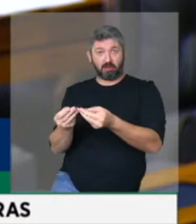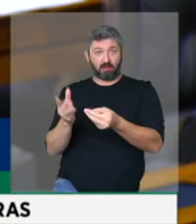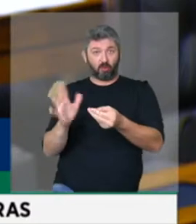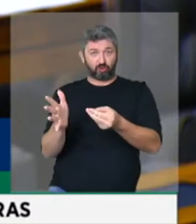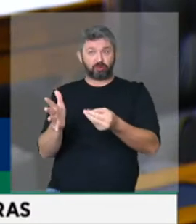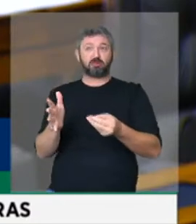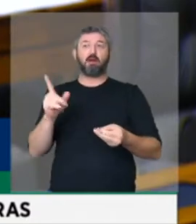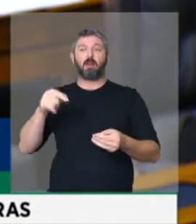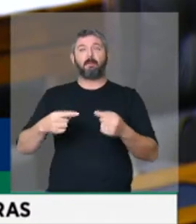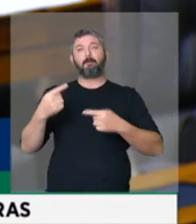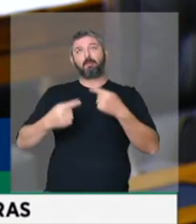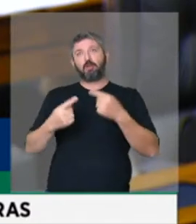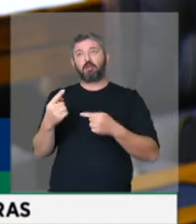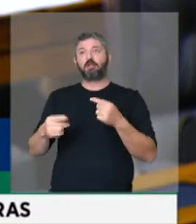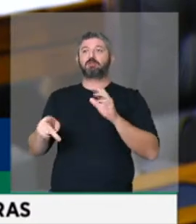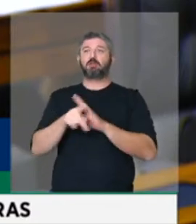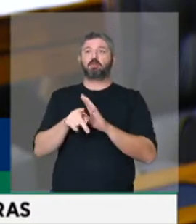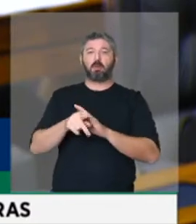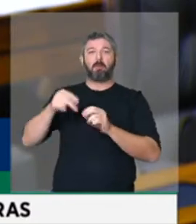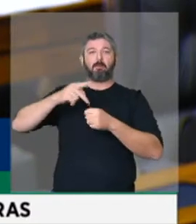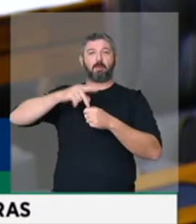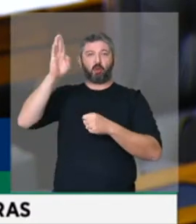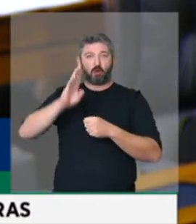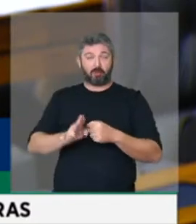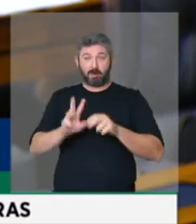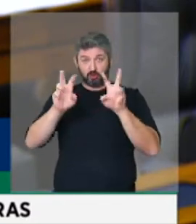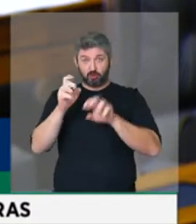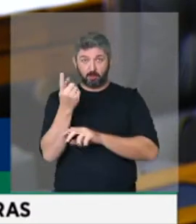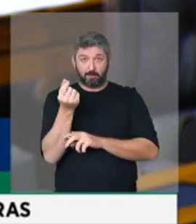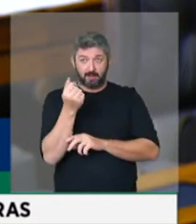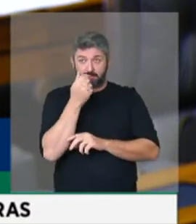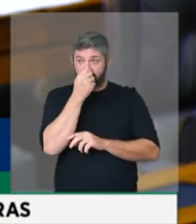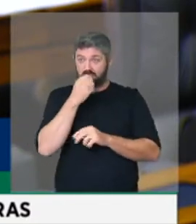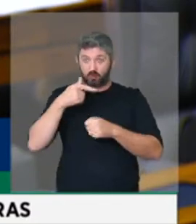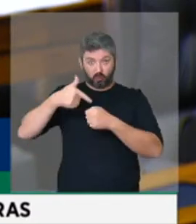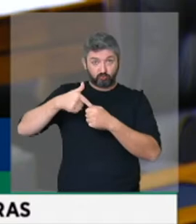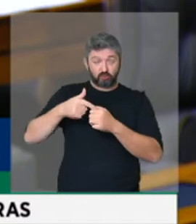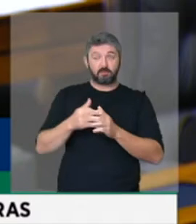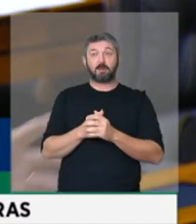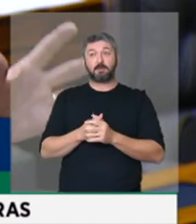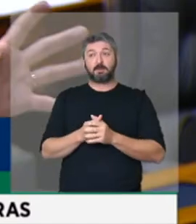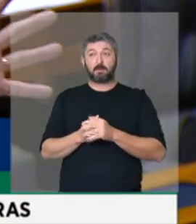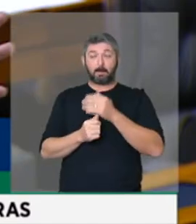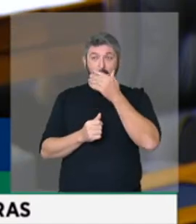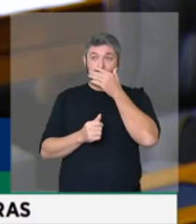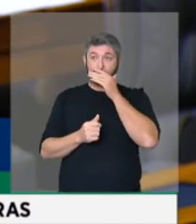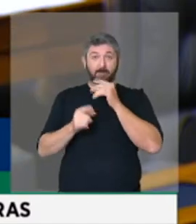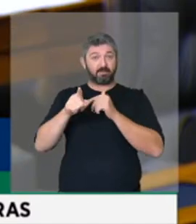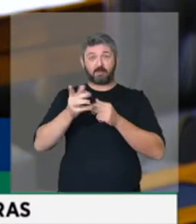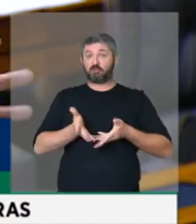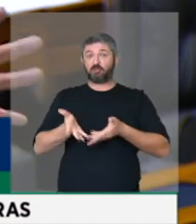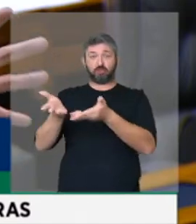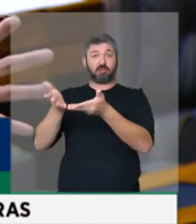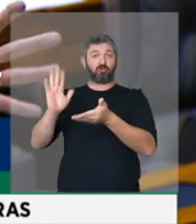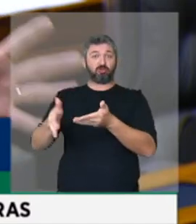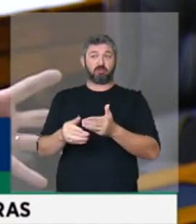NÓS VAMOS FICAR SEM ESTRUTURAS NO ESTADO BRASILEIRO. E É DESSE PONTO QUE NÓS ESTAMOS FALANDO. PORQUE AQUILO QUE JÁ FOI... NESSE MOMENTO ENTREGUE. QUE